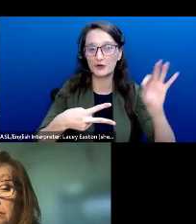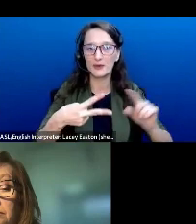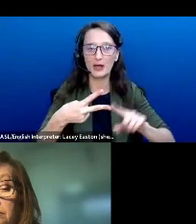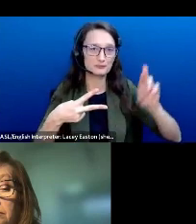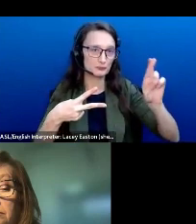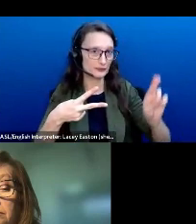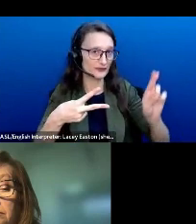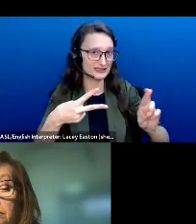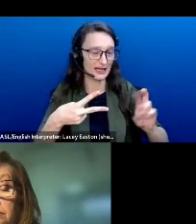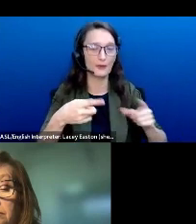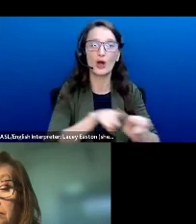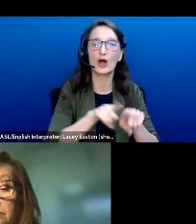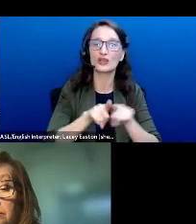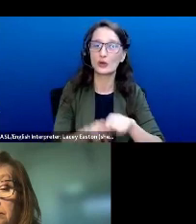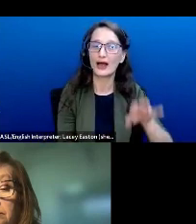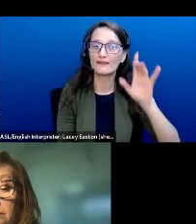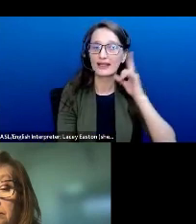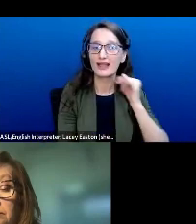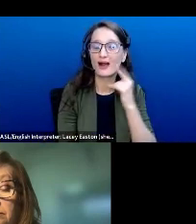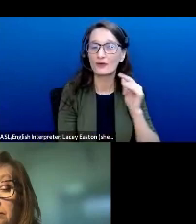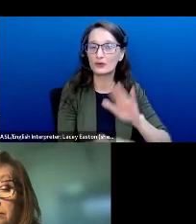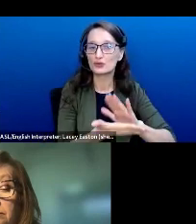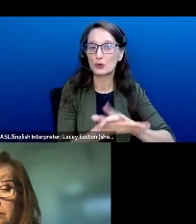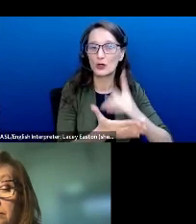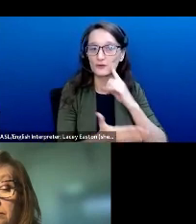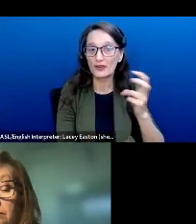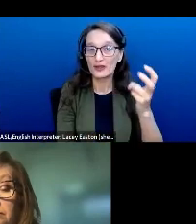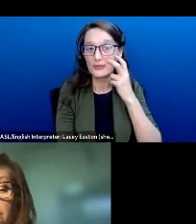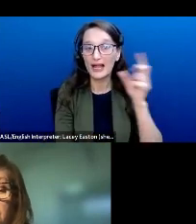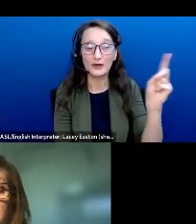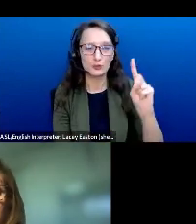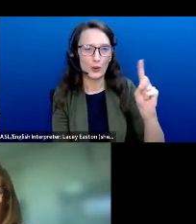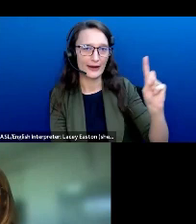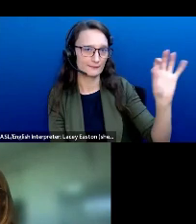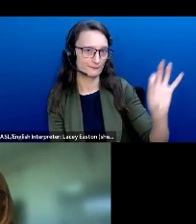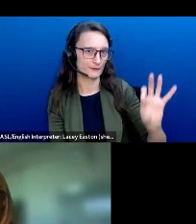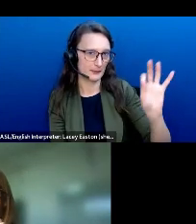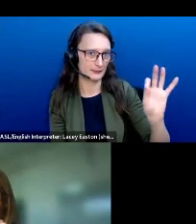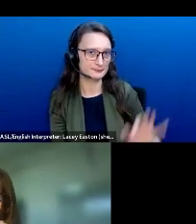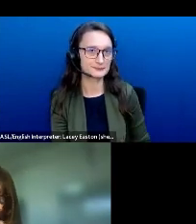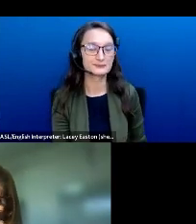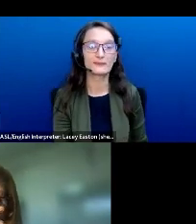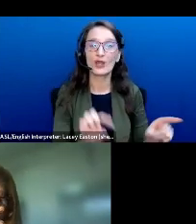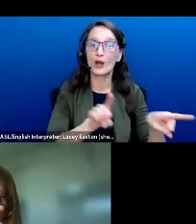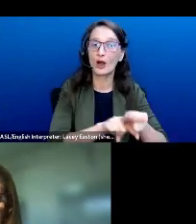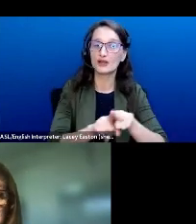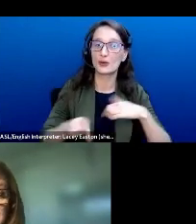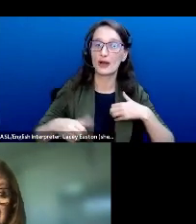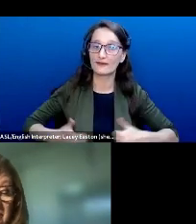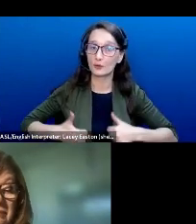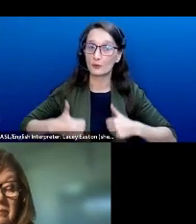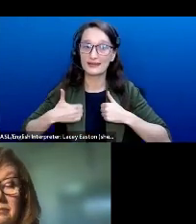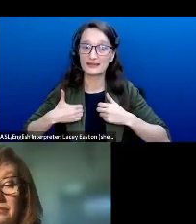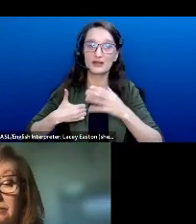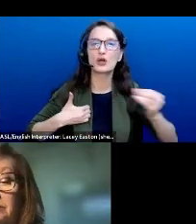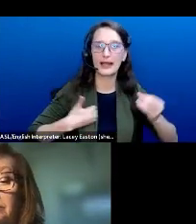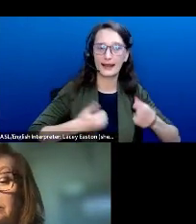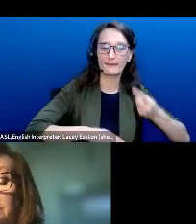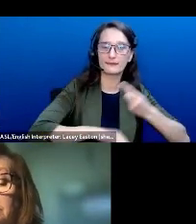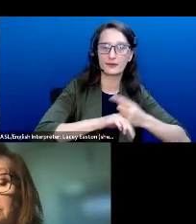para Ciegos de California ubicada en Fremont. También hay programas residenciales y diurnos para